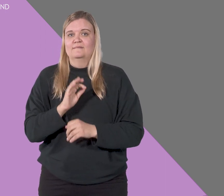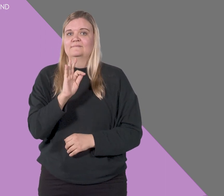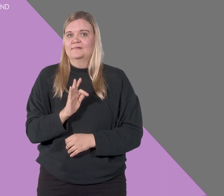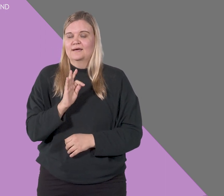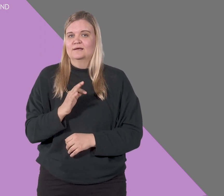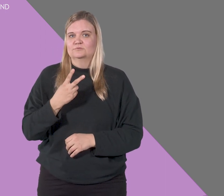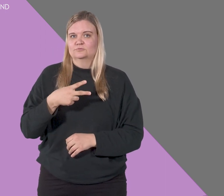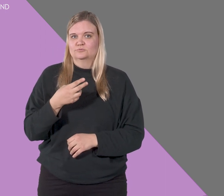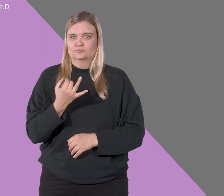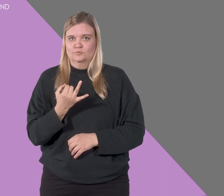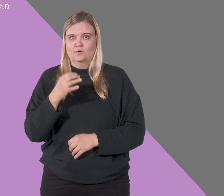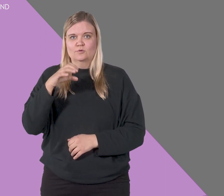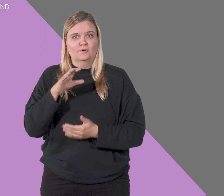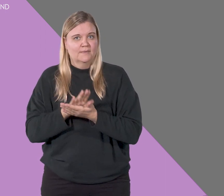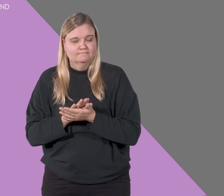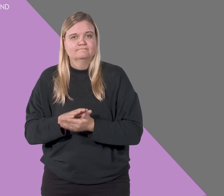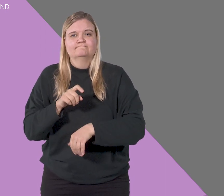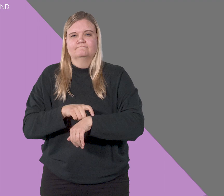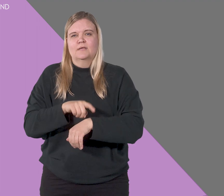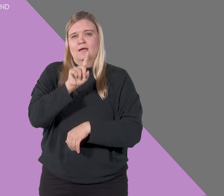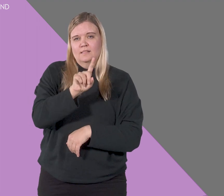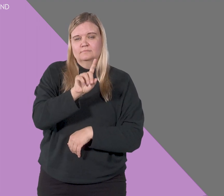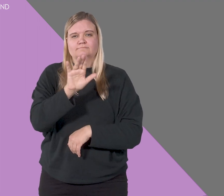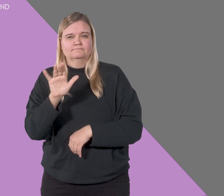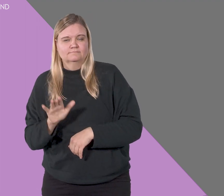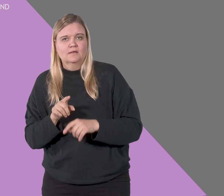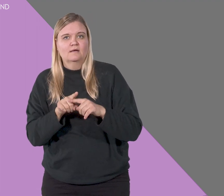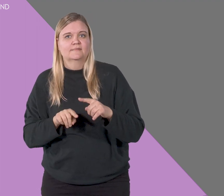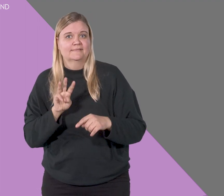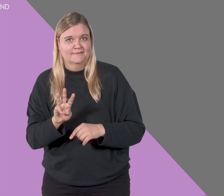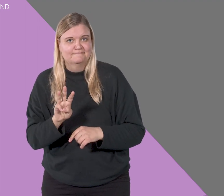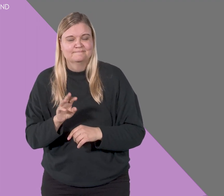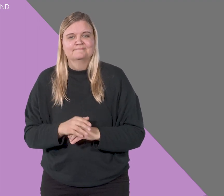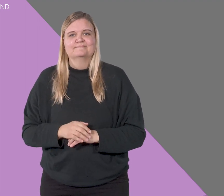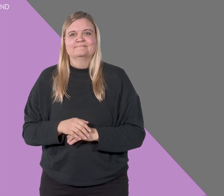på fredag 27.10.2023 kl. 13.00–14.30.